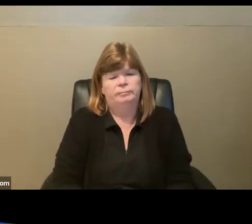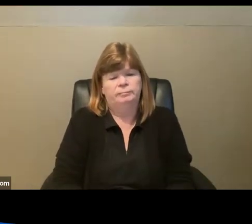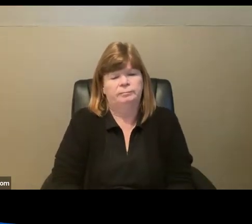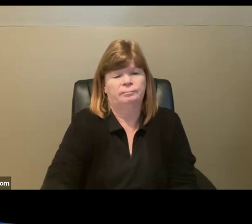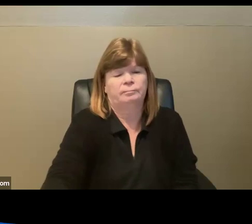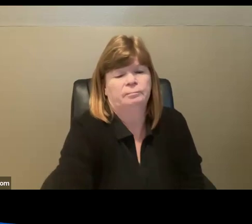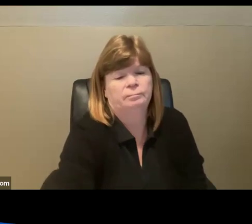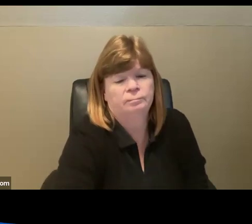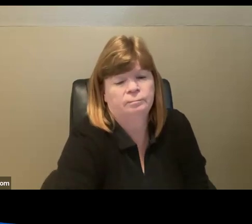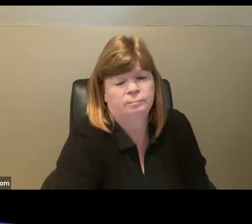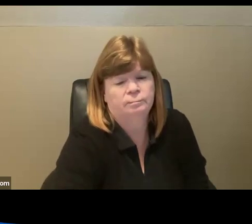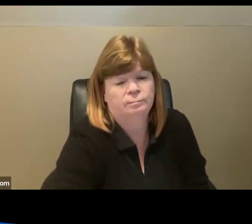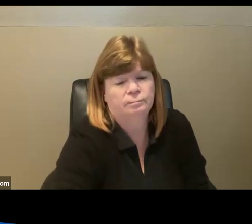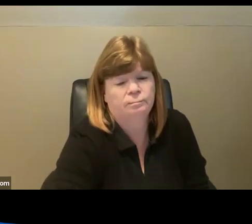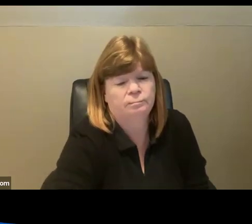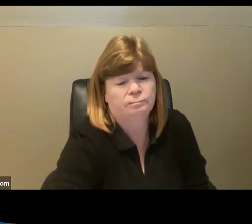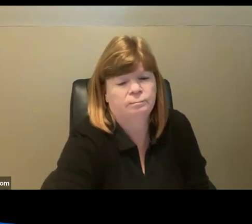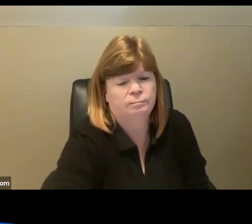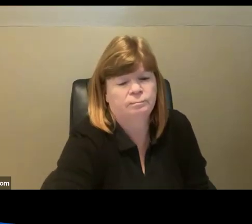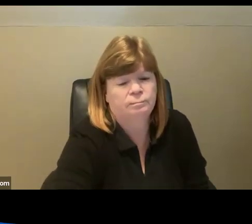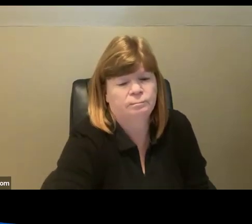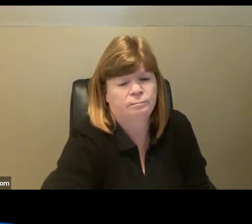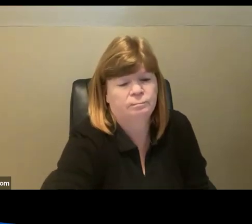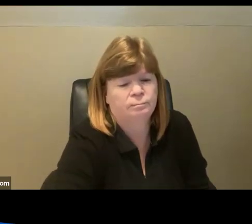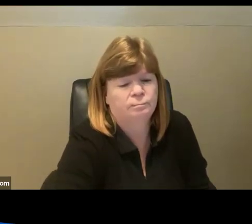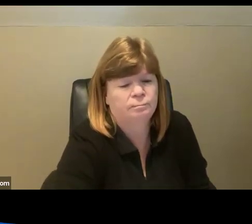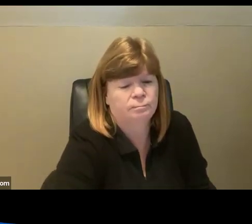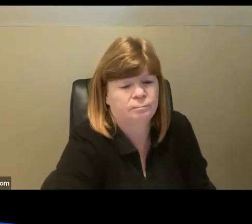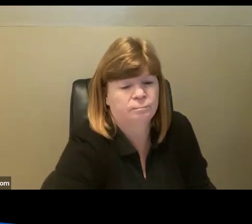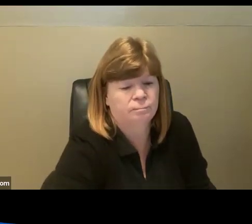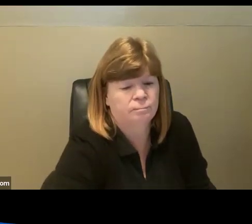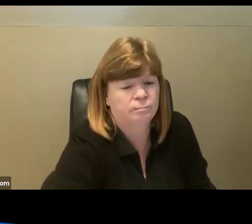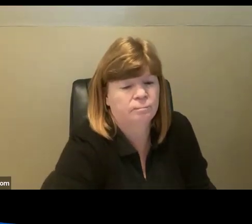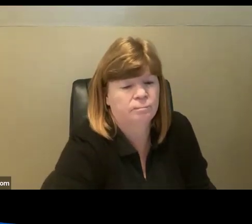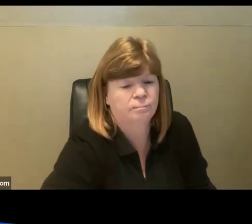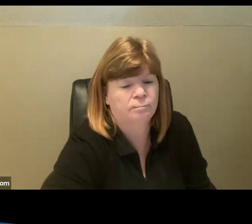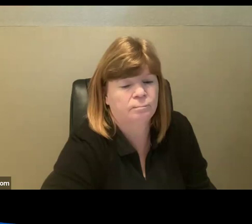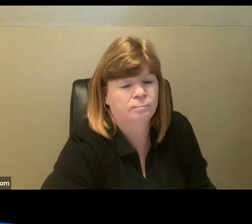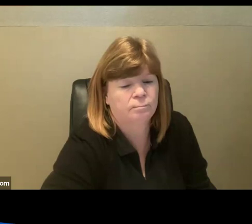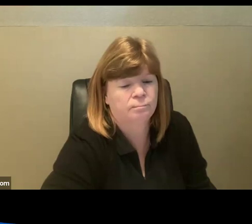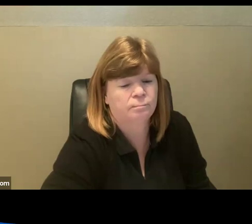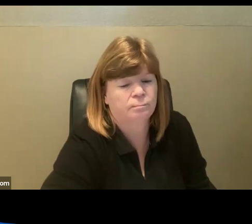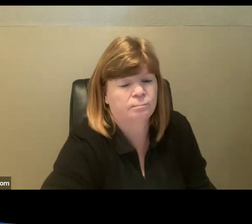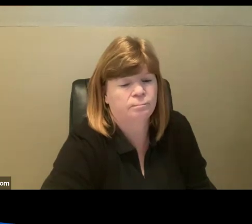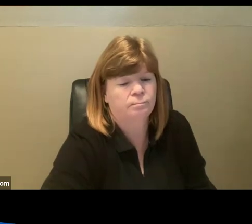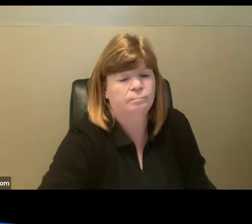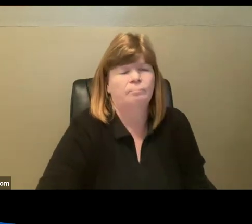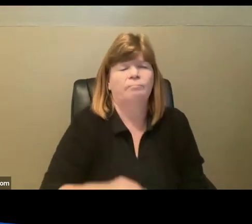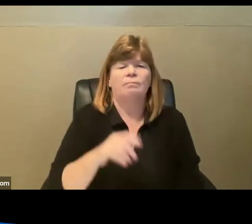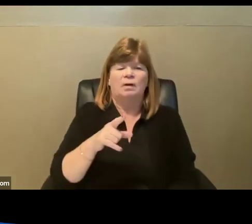La otra cosa sobre eso es que una vez que la infección se limpia, entonces puedes seguir adelante para que limpien esa herida,